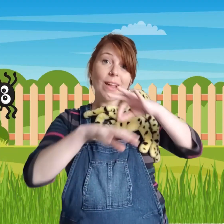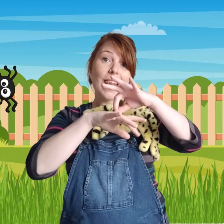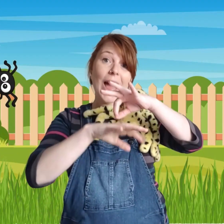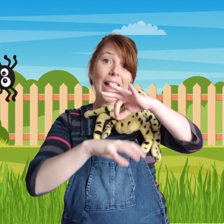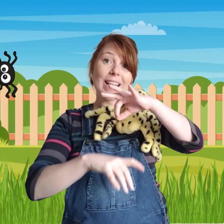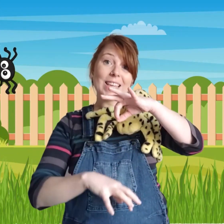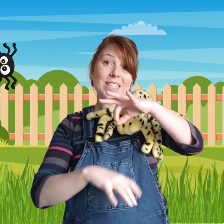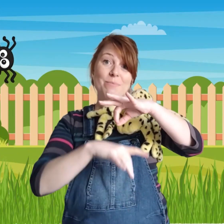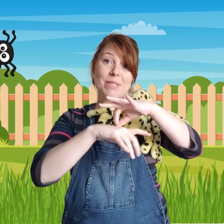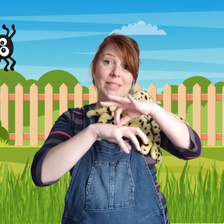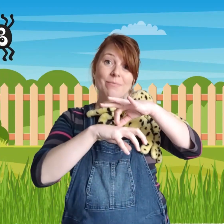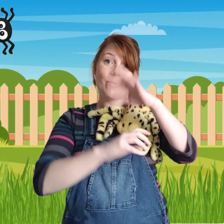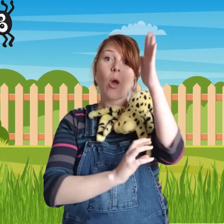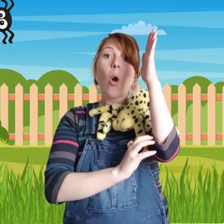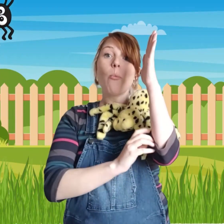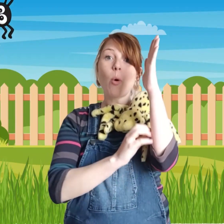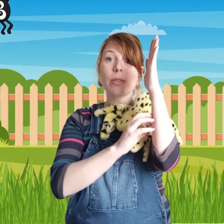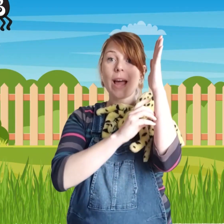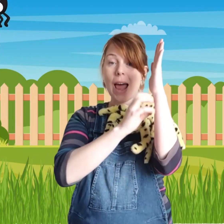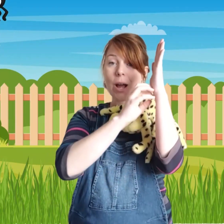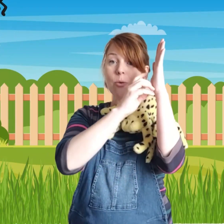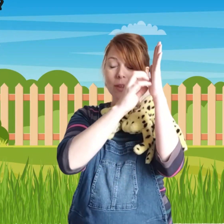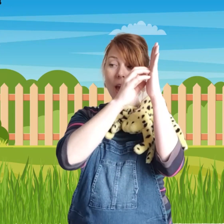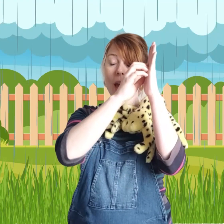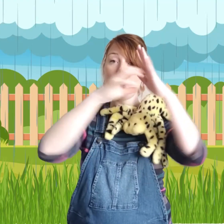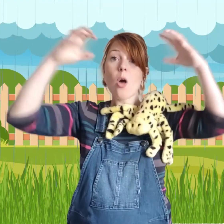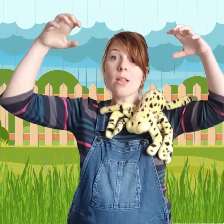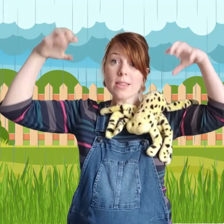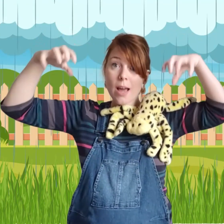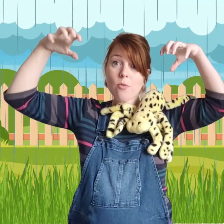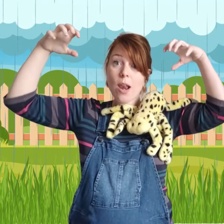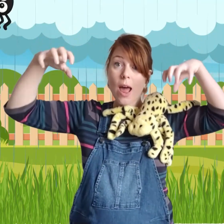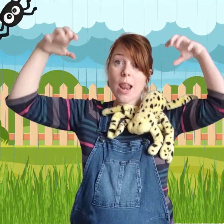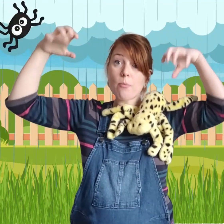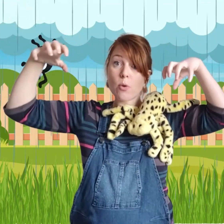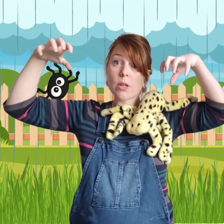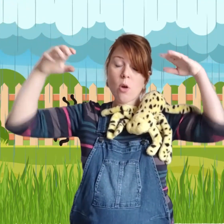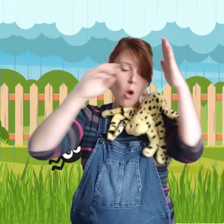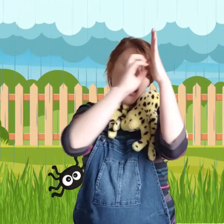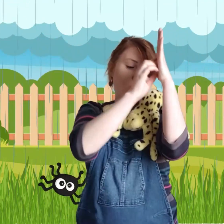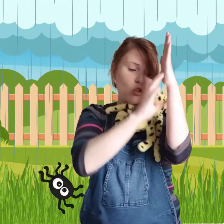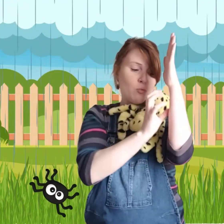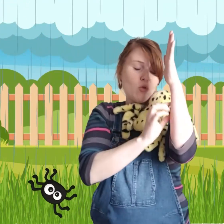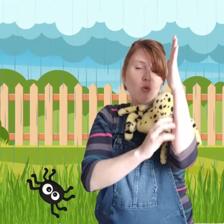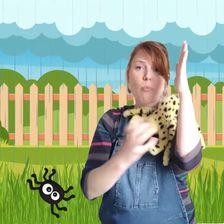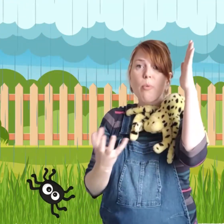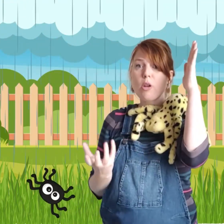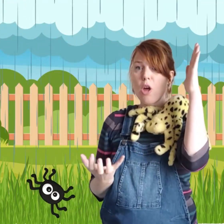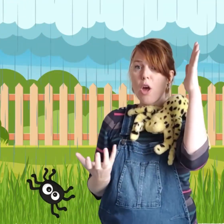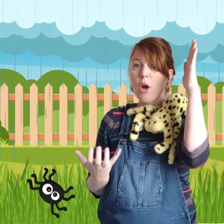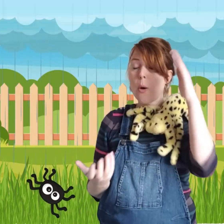L'araignée Gipsy Monte à la gouttière Tiens voilà la pluie Gipsy tombe par terre